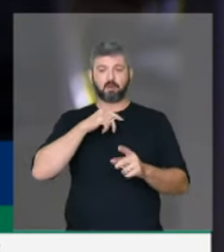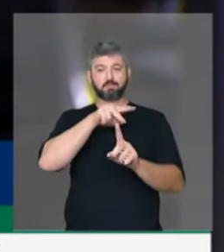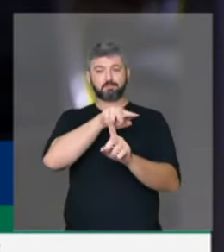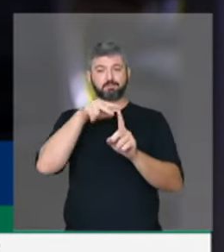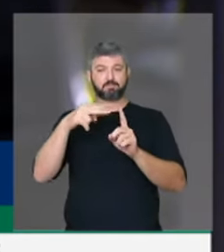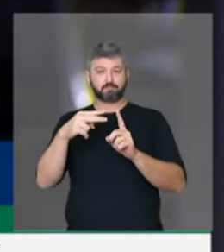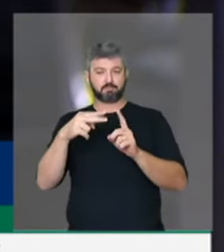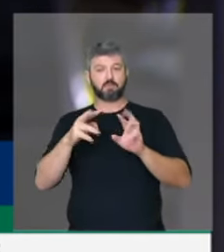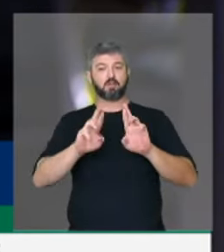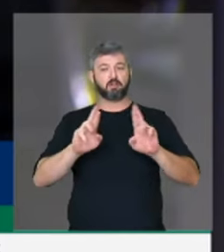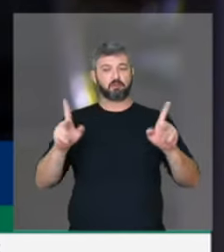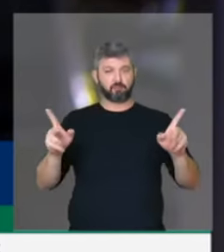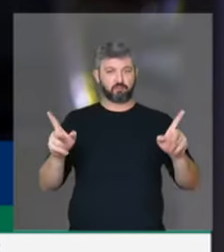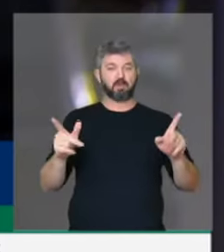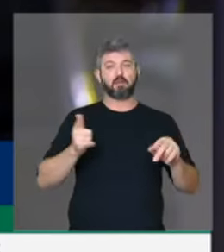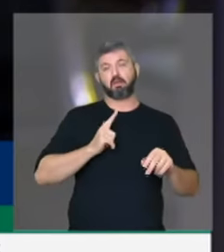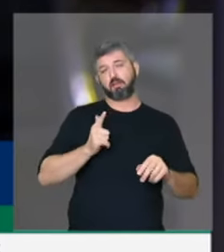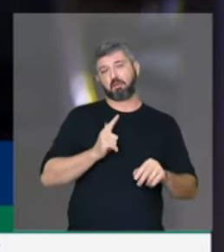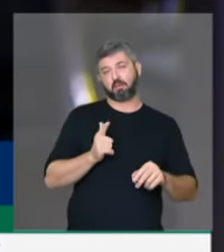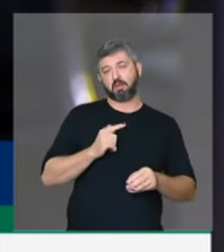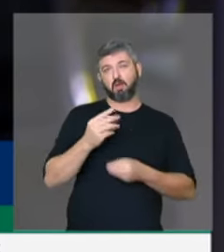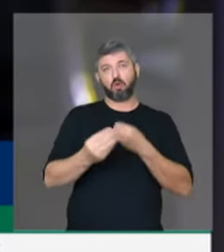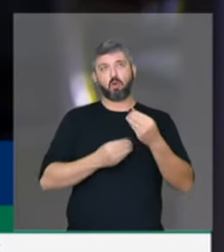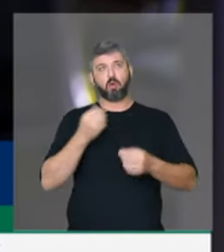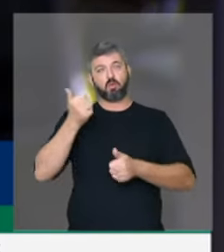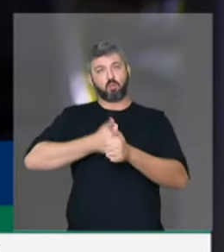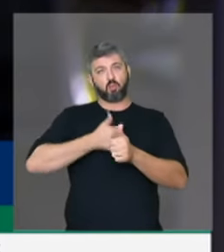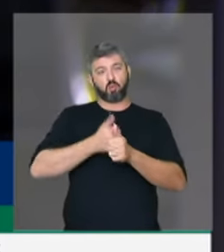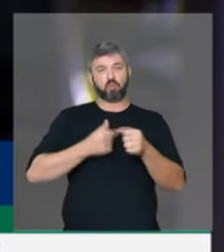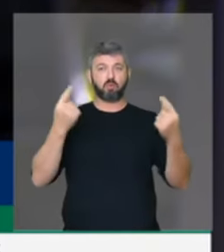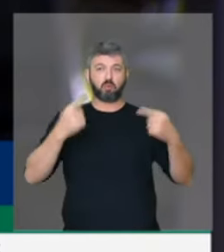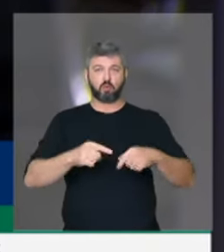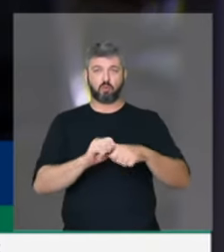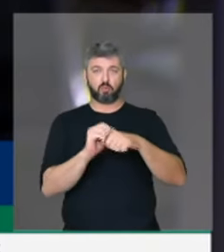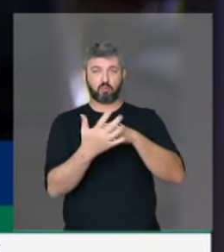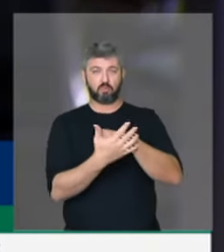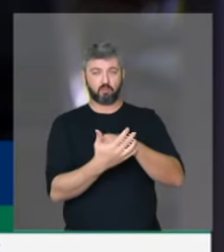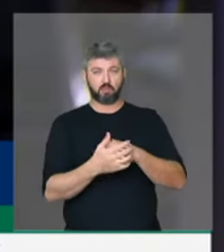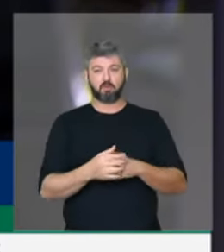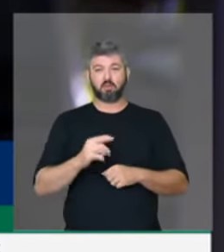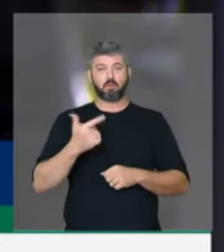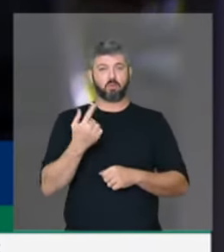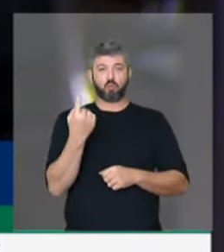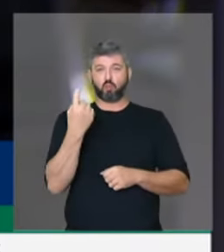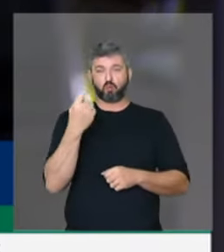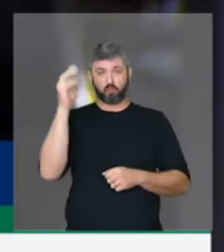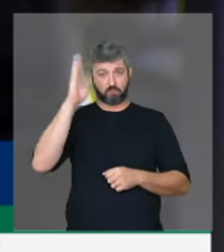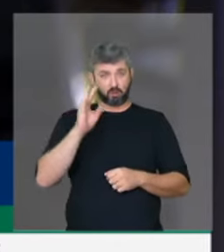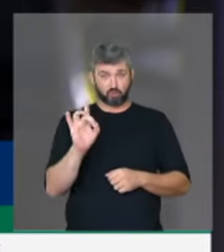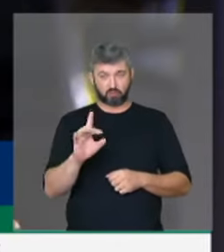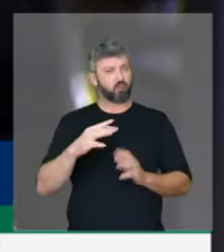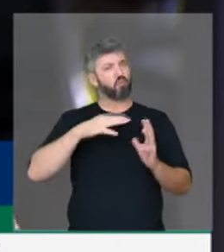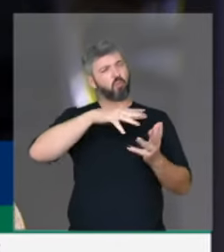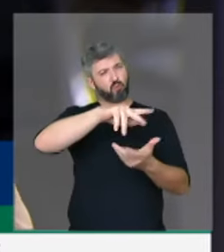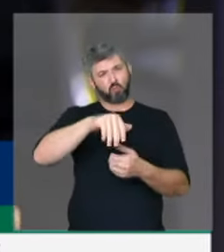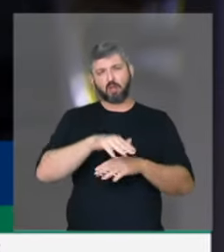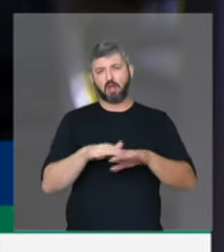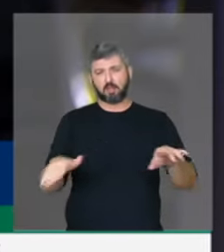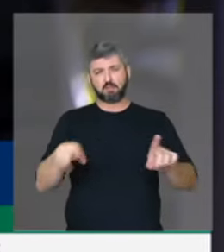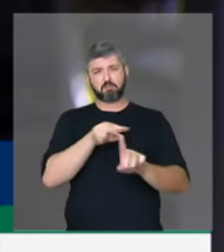COMBATER O CORONAVÍRUS, NÃO APENAS NO BRASIL, NO MUNDO TODO, MAS NÓS NÃO PODEMOS MAIS DEIXAR QUE O DISCURSO